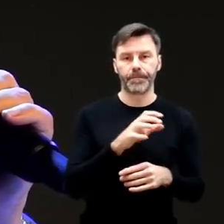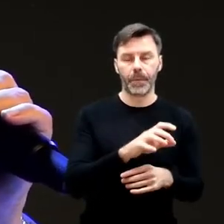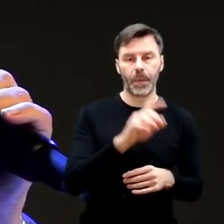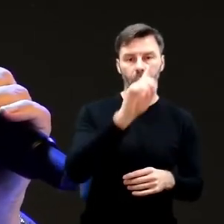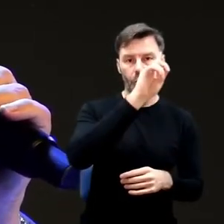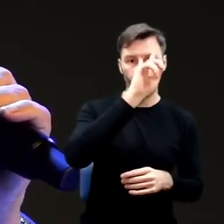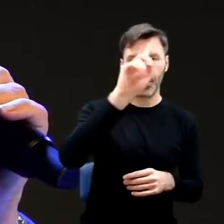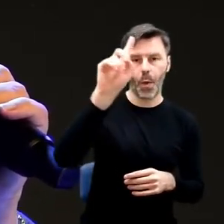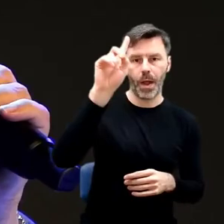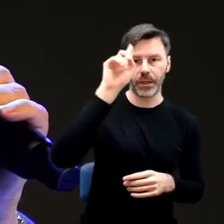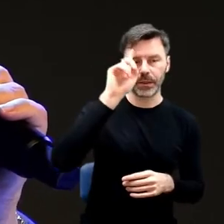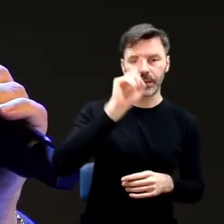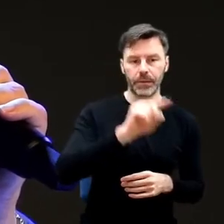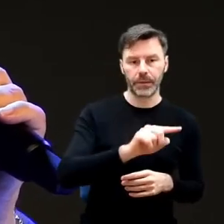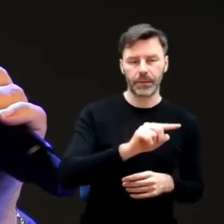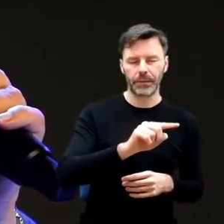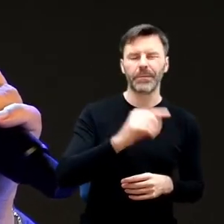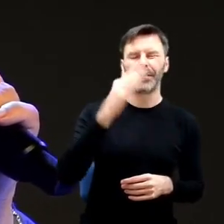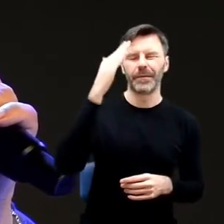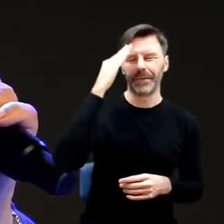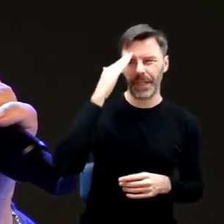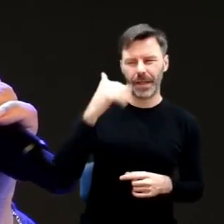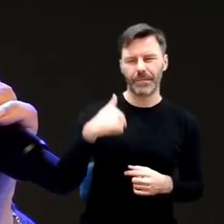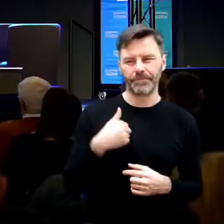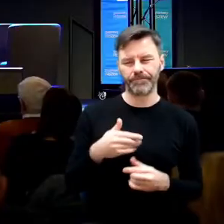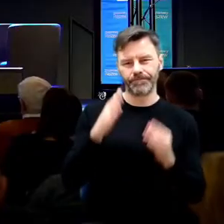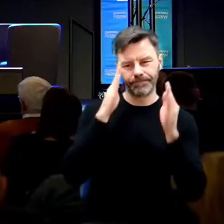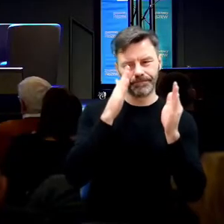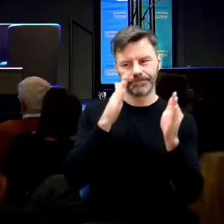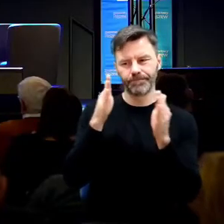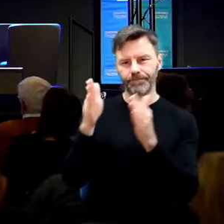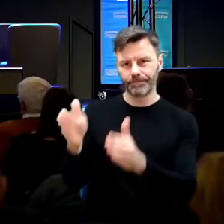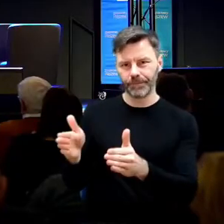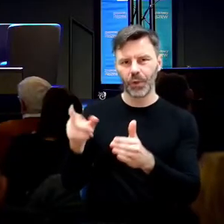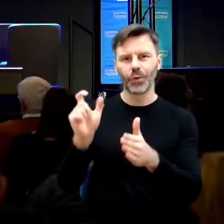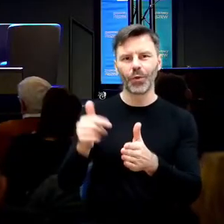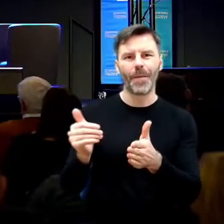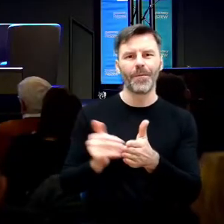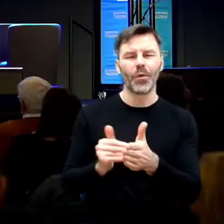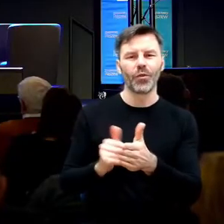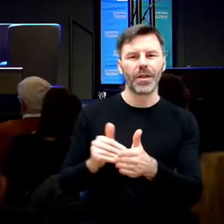na potrzebach szczególnie wrażliwych społecznie grup ludzi.